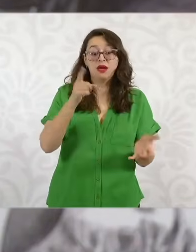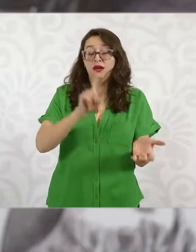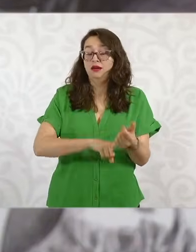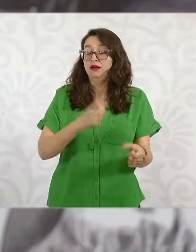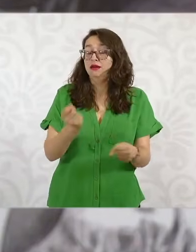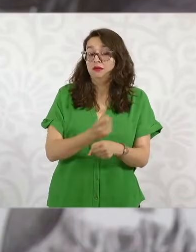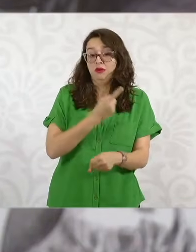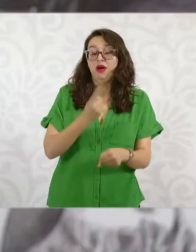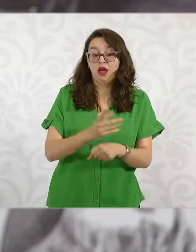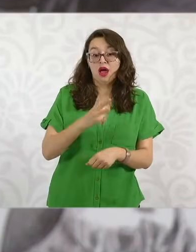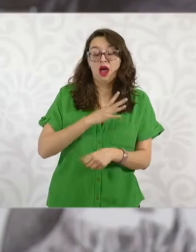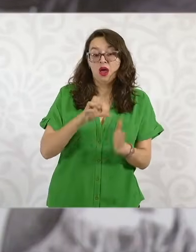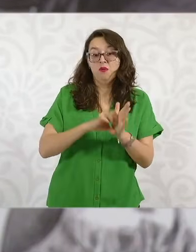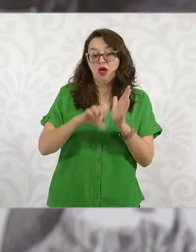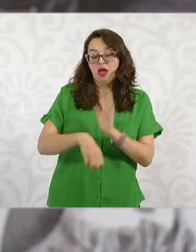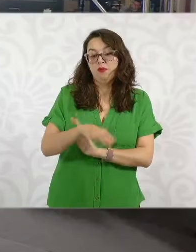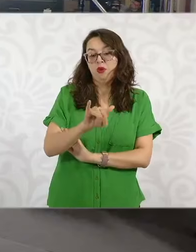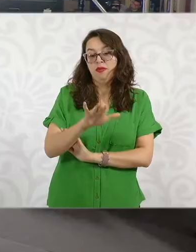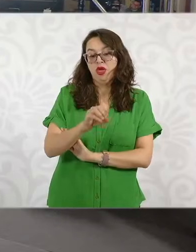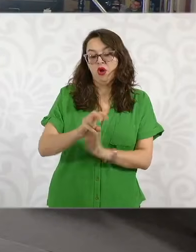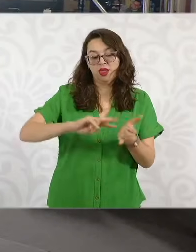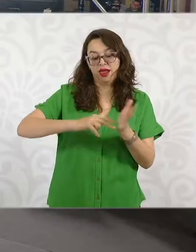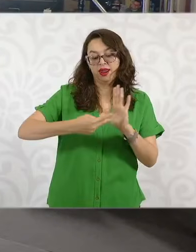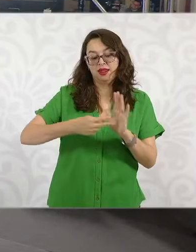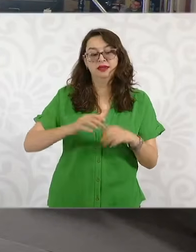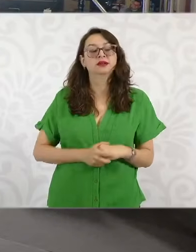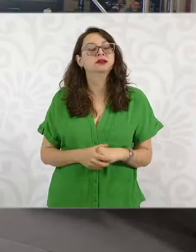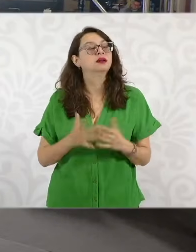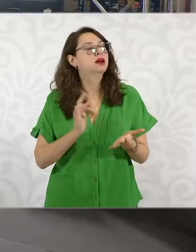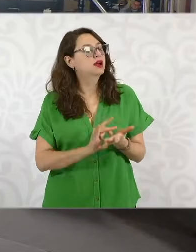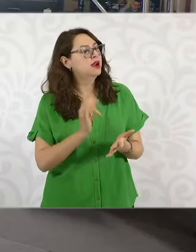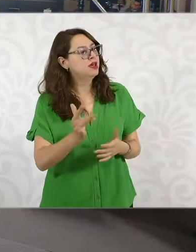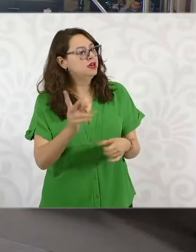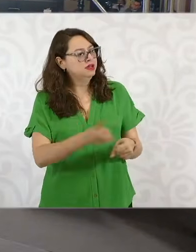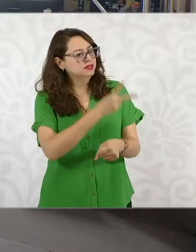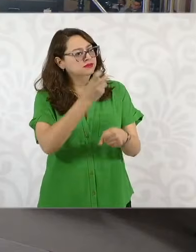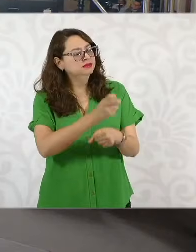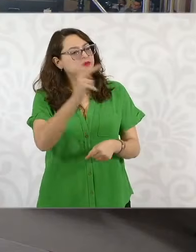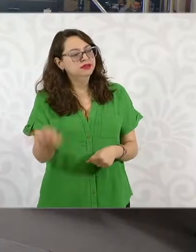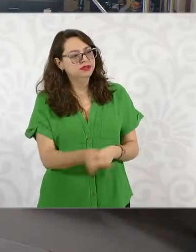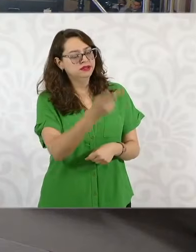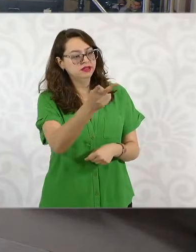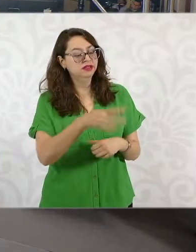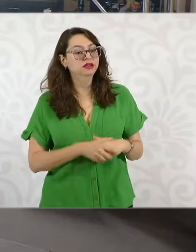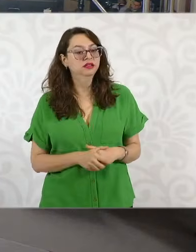como es la bioingeniería. Muchas gracias. Y mi segunda pregunta es eh para presidenta,